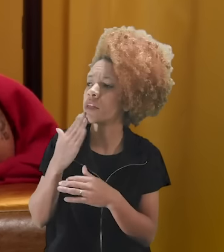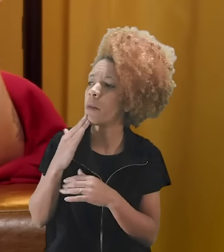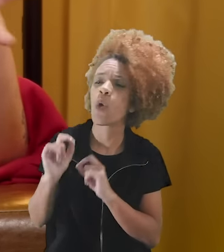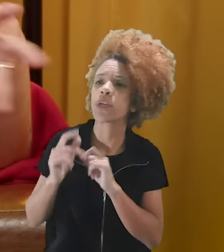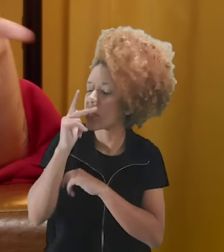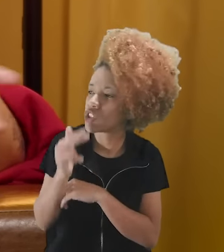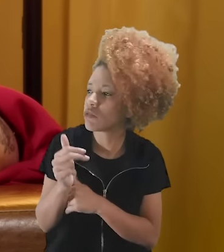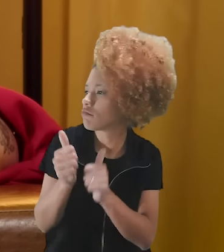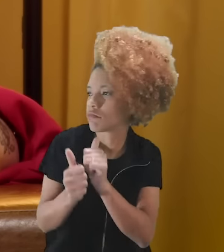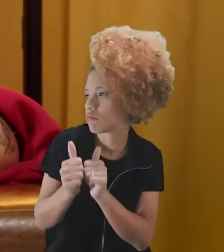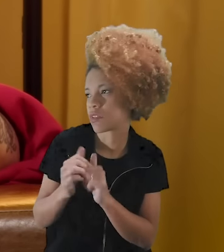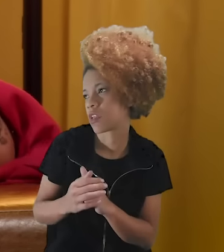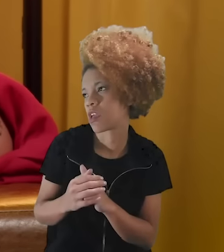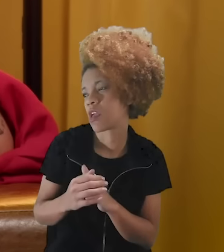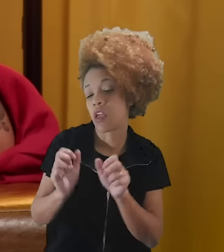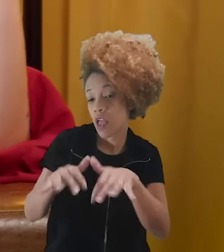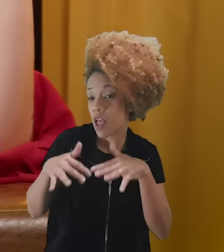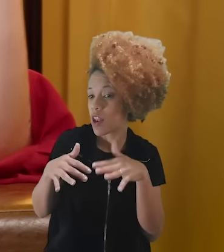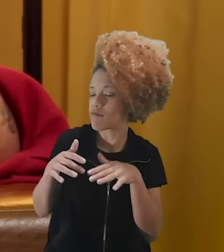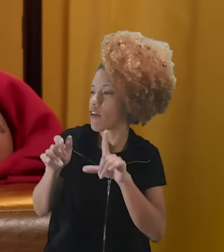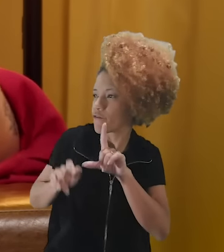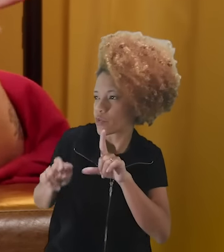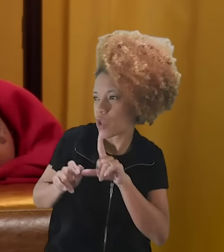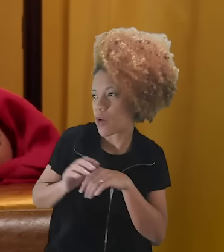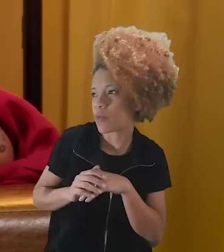saber o que a galera tá achando da partida também eu falo que eles são a arquibancada virtual falou